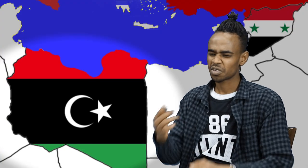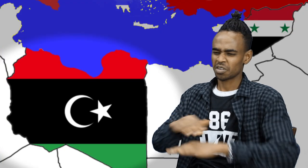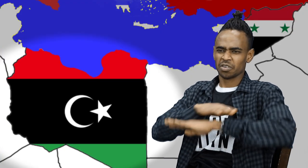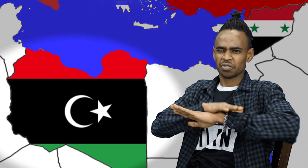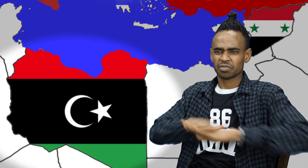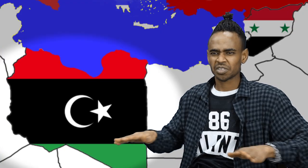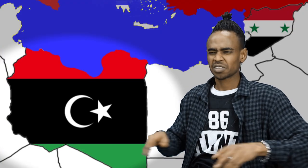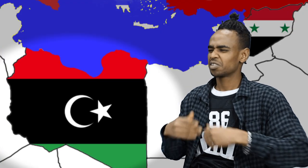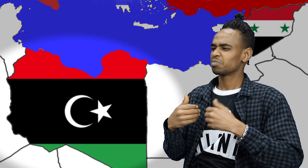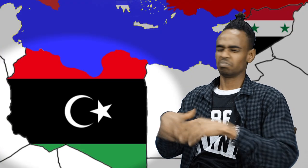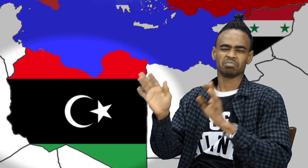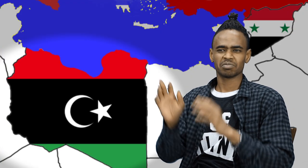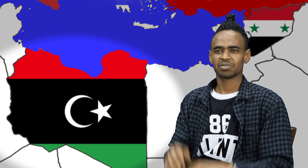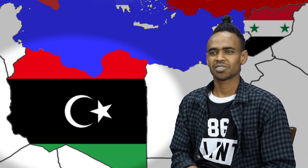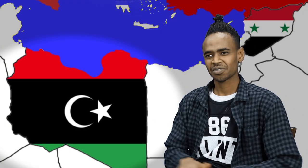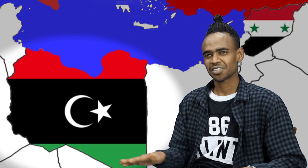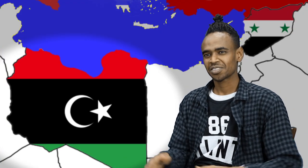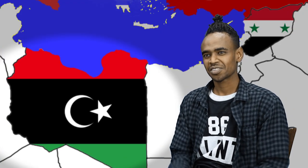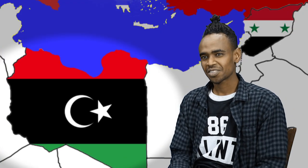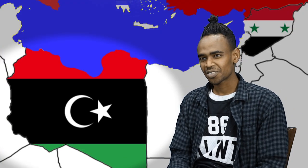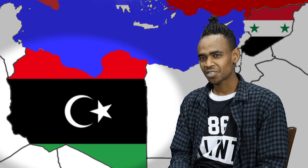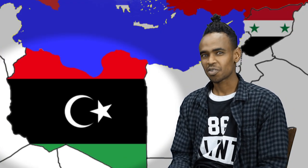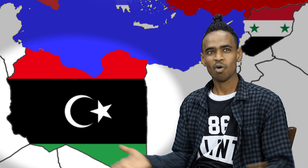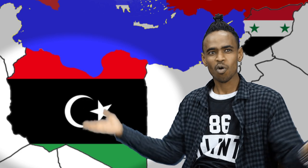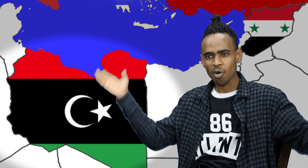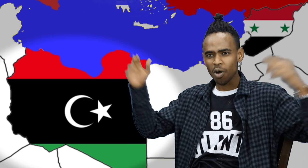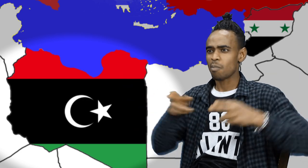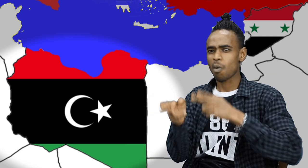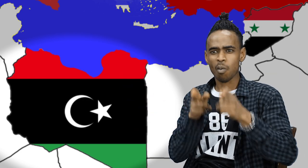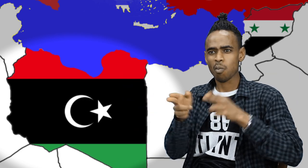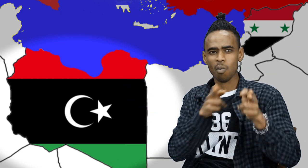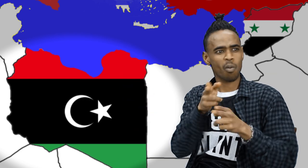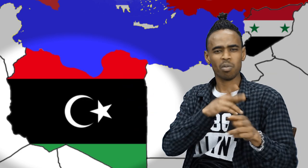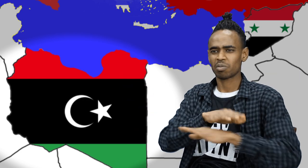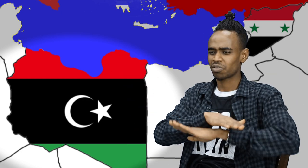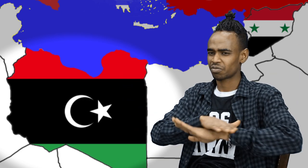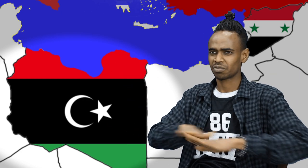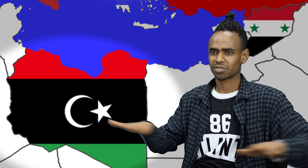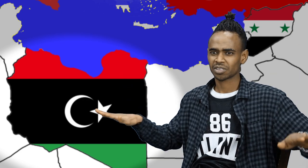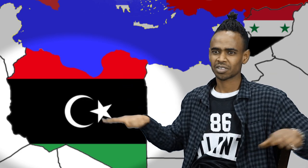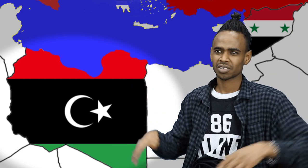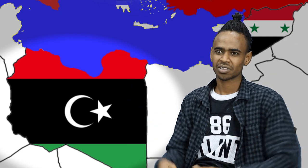Ich wollte nicht weiter in Somalia bleiben. Es wurde überall geschossen. Nicht gut!